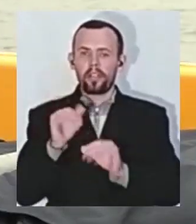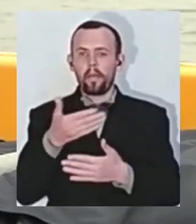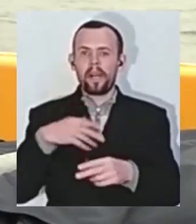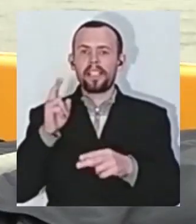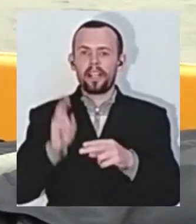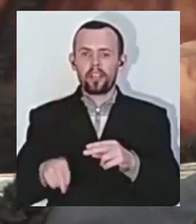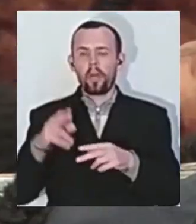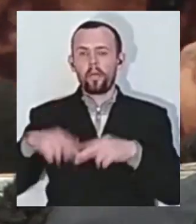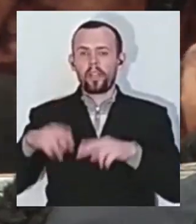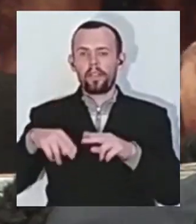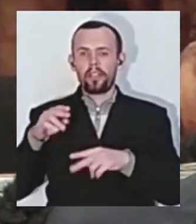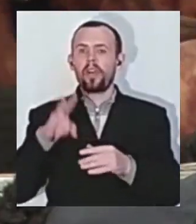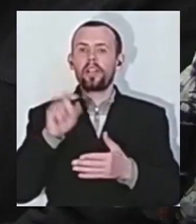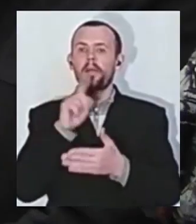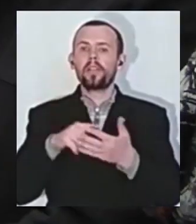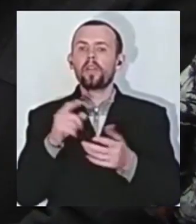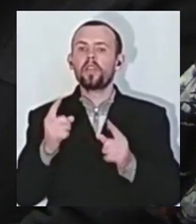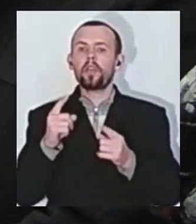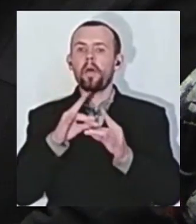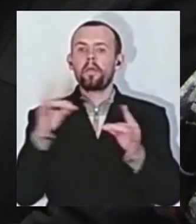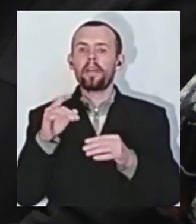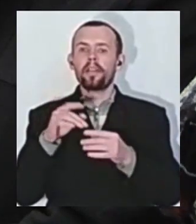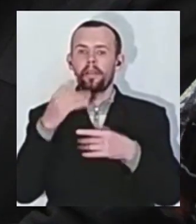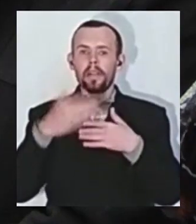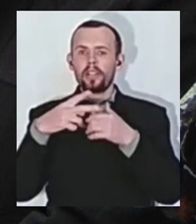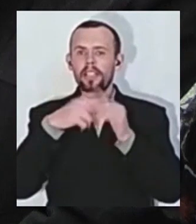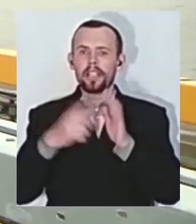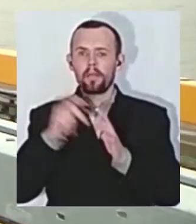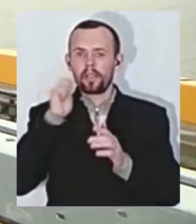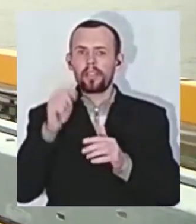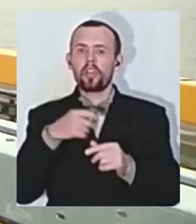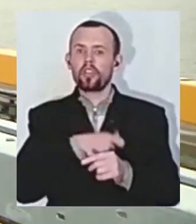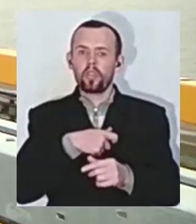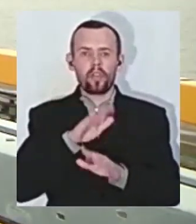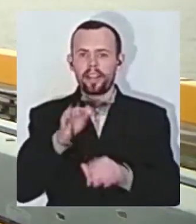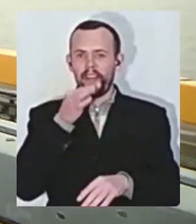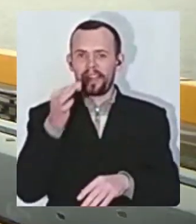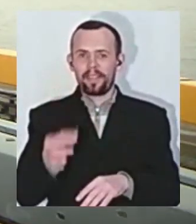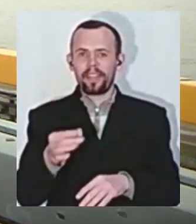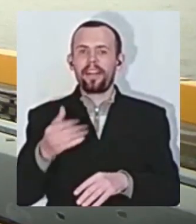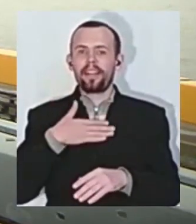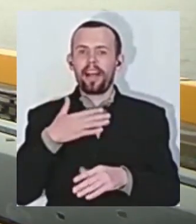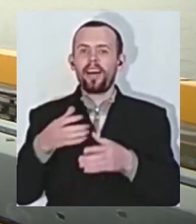На питання, чому міст будували близько 17 років, чиновники не відповіли. Наша команда працює майже півтора року.